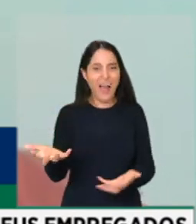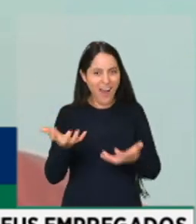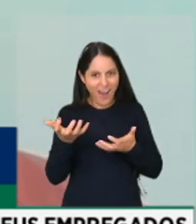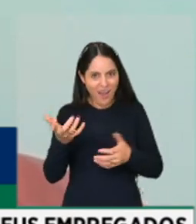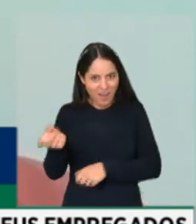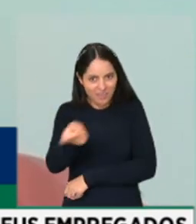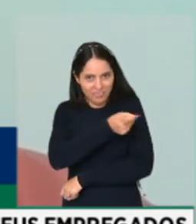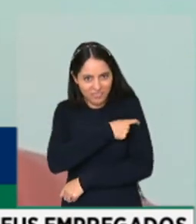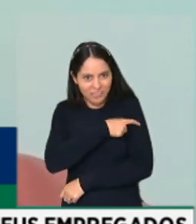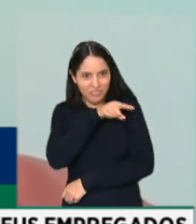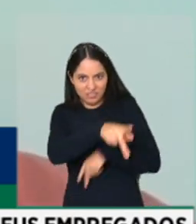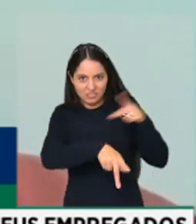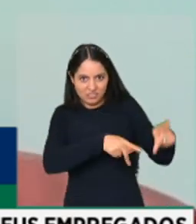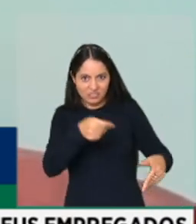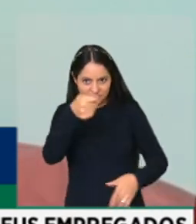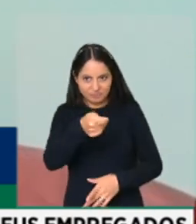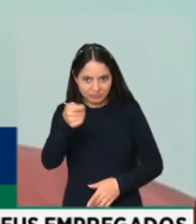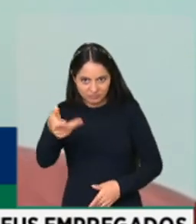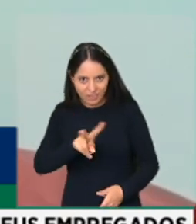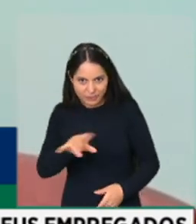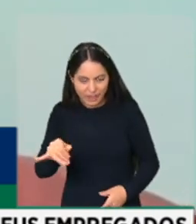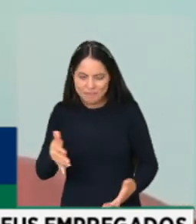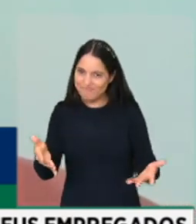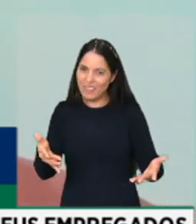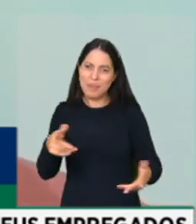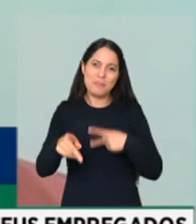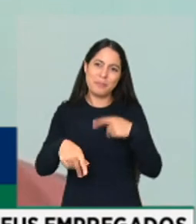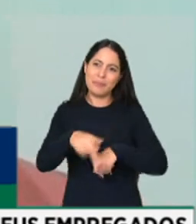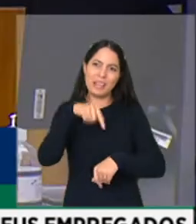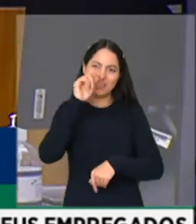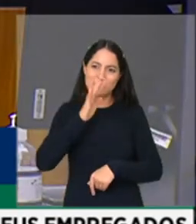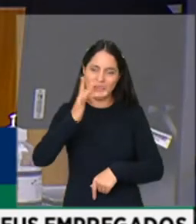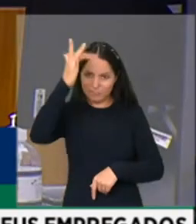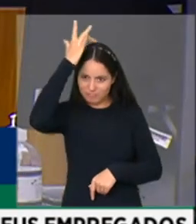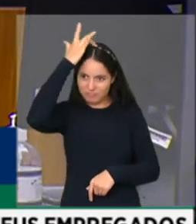OUTROS, É UMA COISA ABSURDA ESSE PAÍS. -- [PRESIDENTE]: COMO